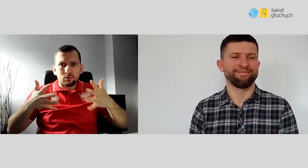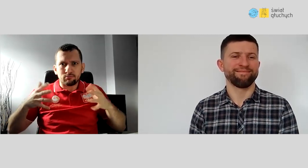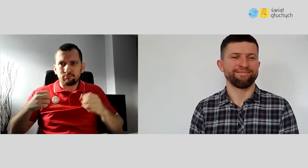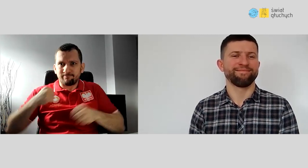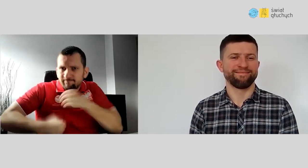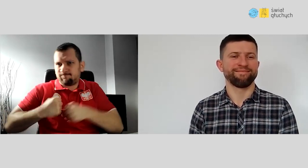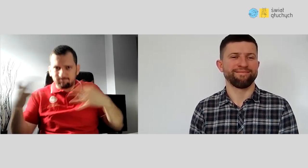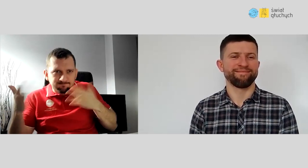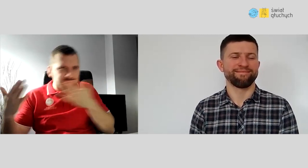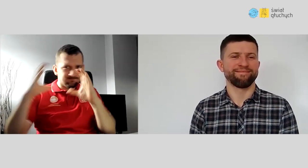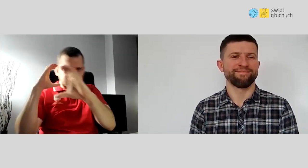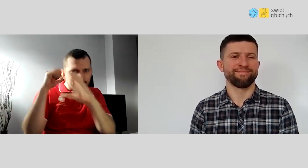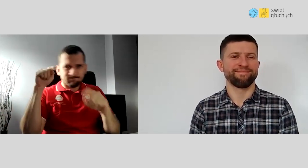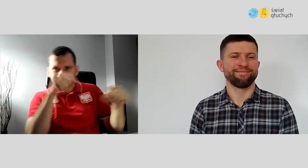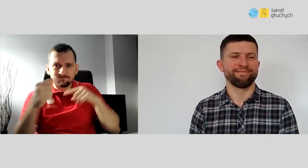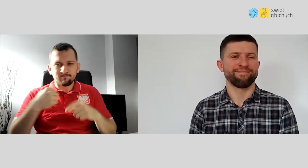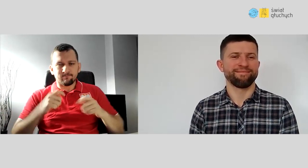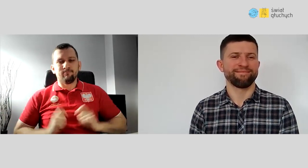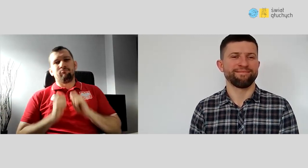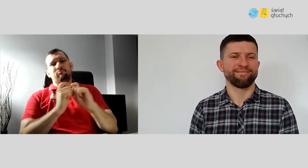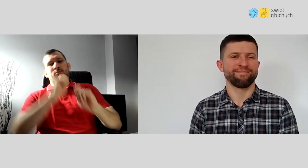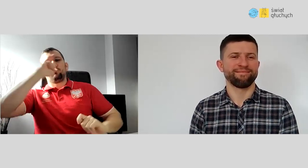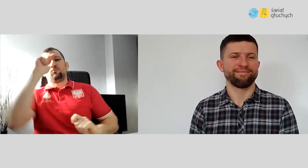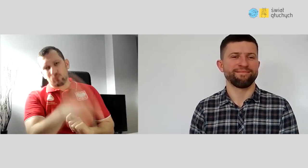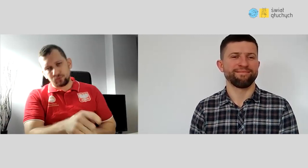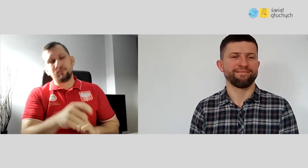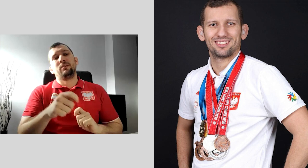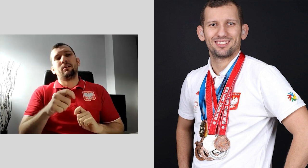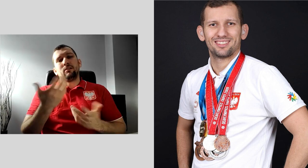i zorganizowała licytację.